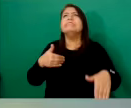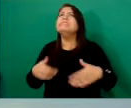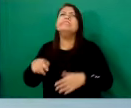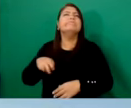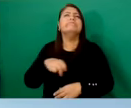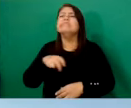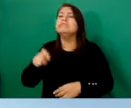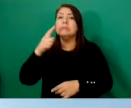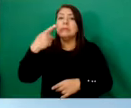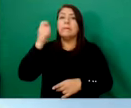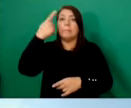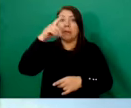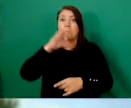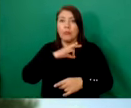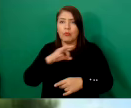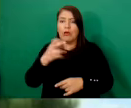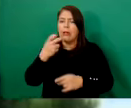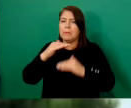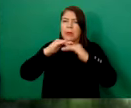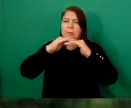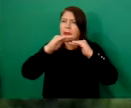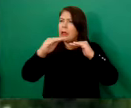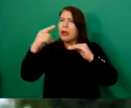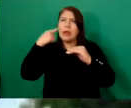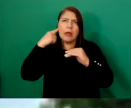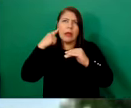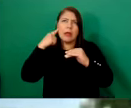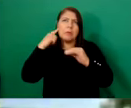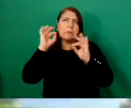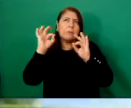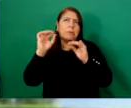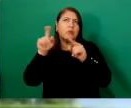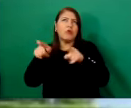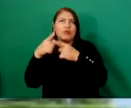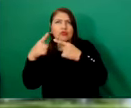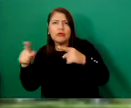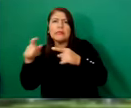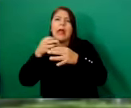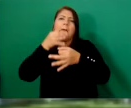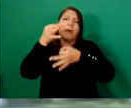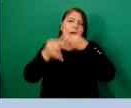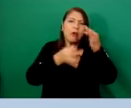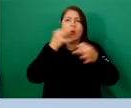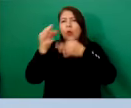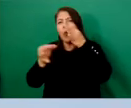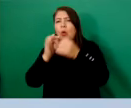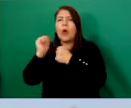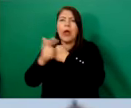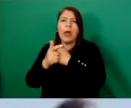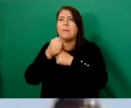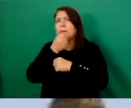y usuarios; asegurar una distribución uniforme de la música y los anuncios por megafonía